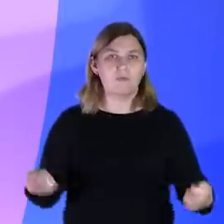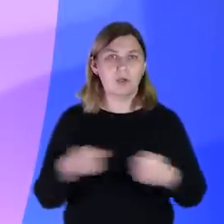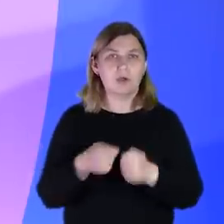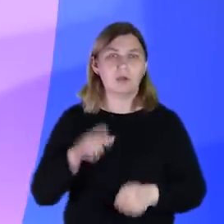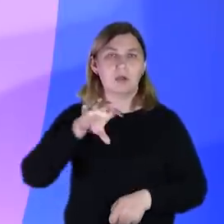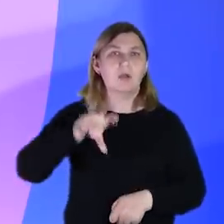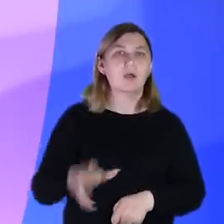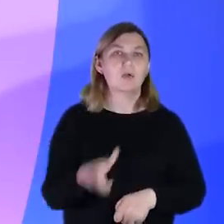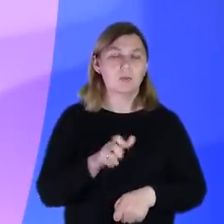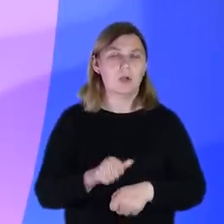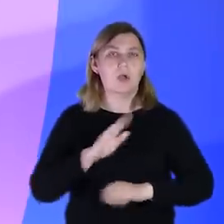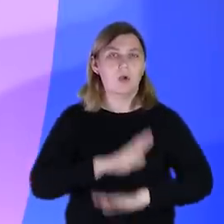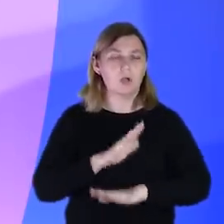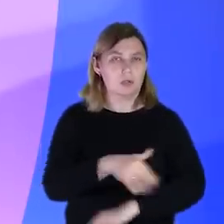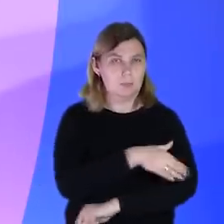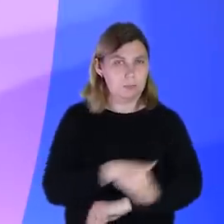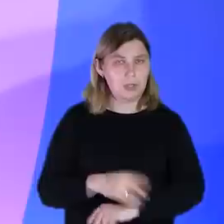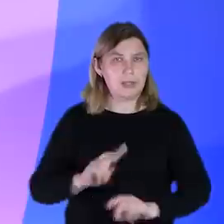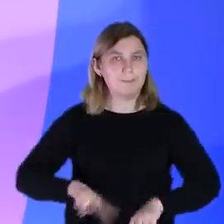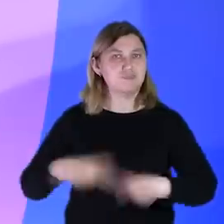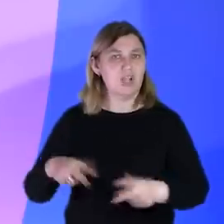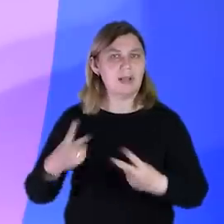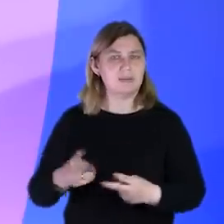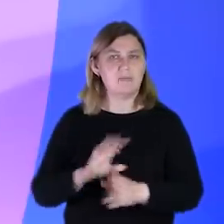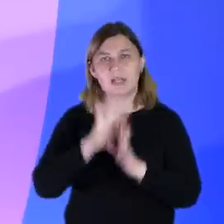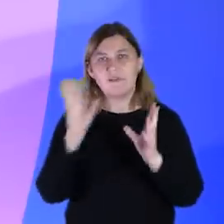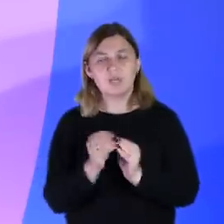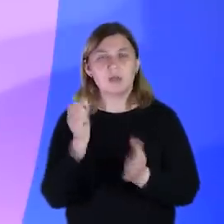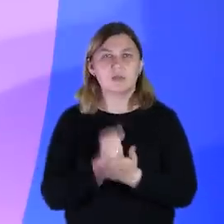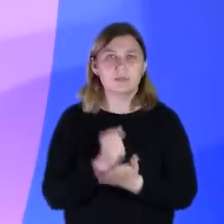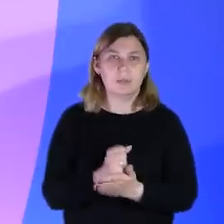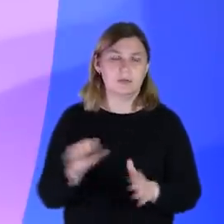Korpusem Ochrony Pogranicza, z jego wywiadem, i przekazywania wszystkich spraw do doprowadzenia